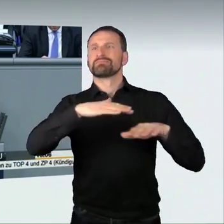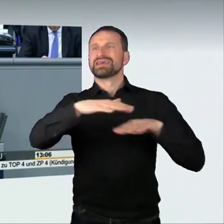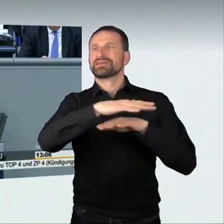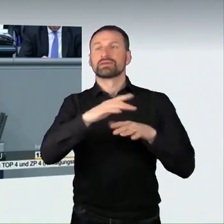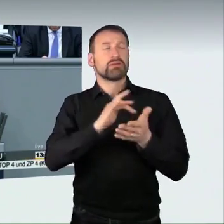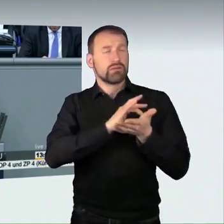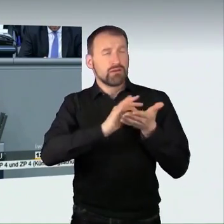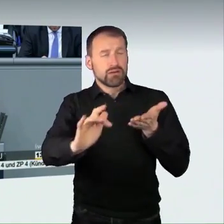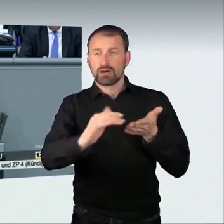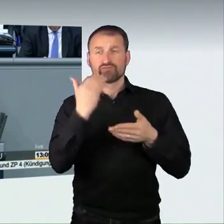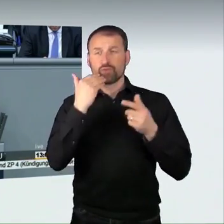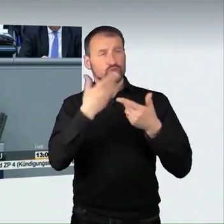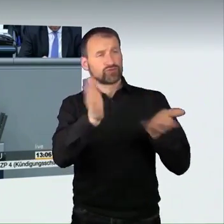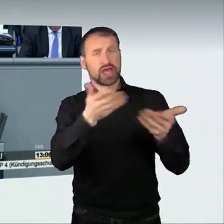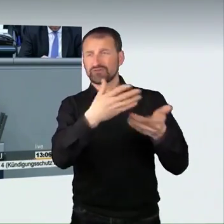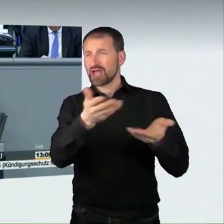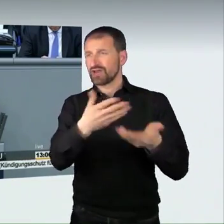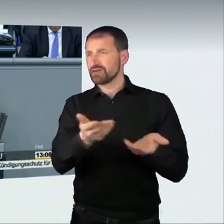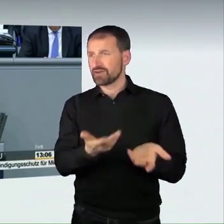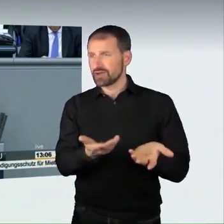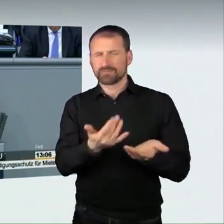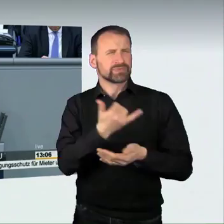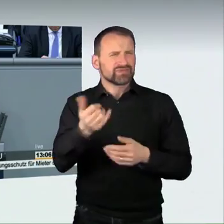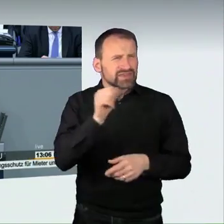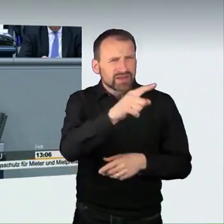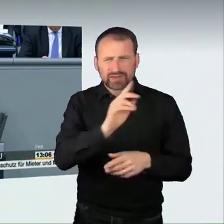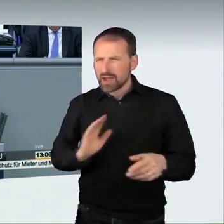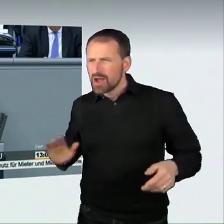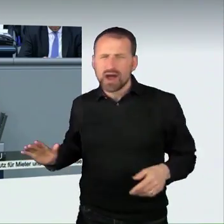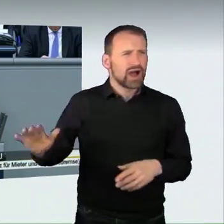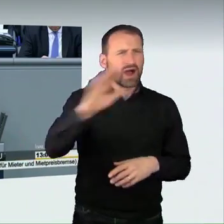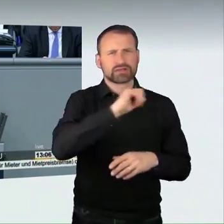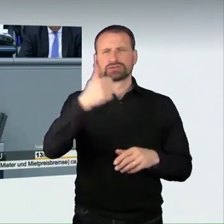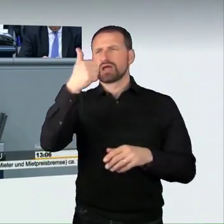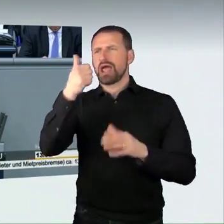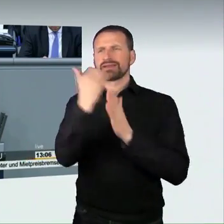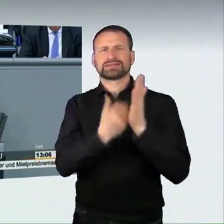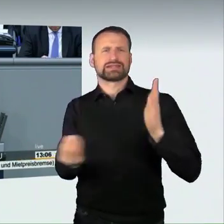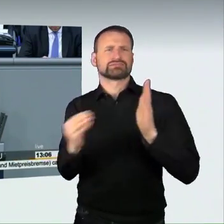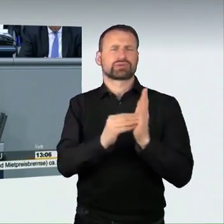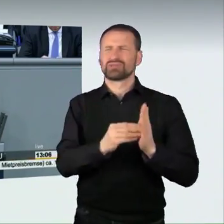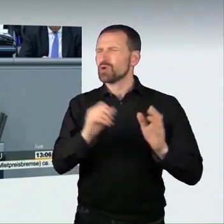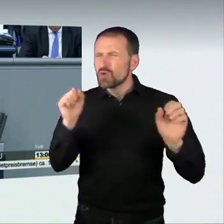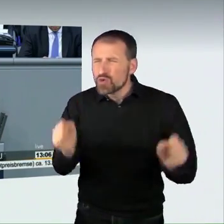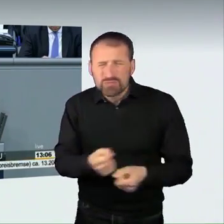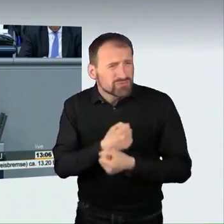Das würde am Ende des Tages bedeuten: Es funktioniert nirgendwo mehr. Es wird nirgendwo mehr investiert, sei es im Ballungsraum